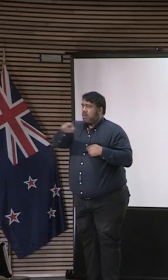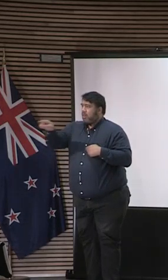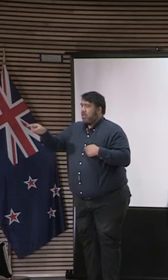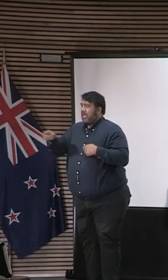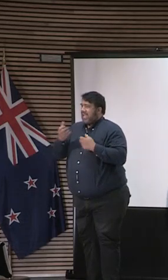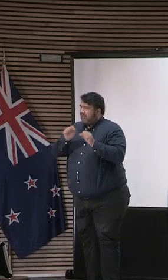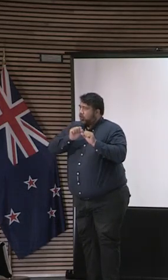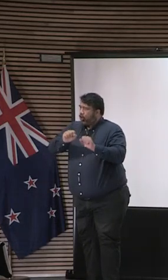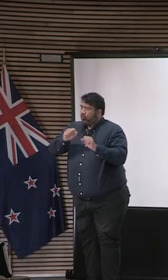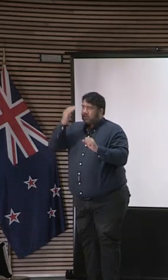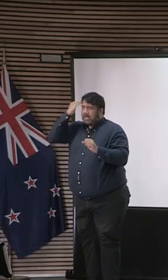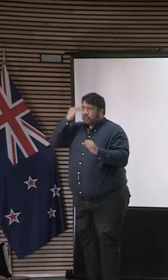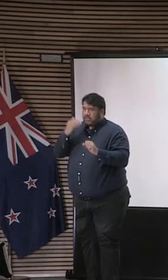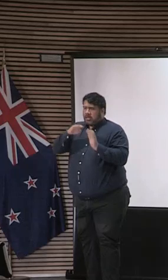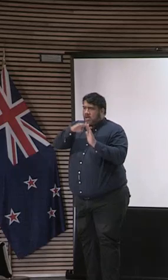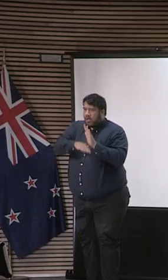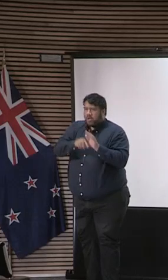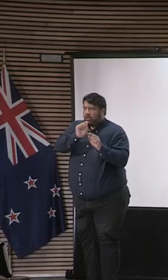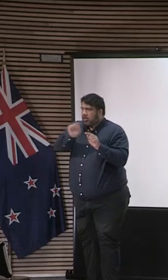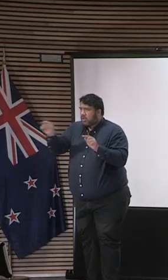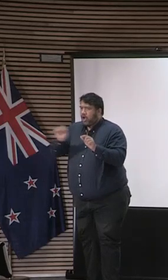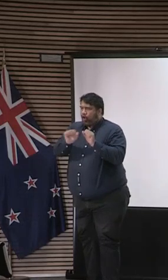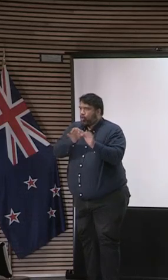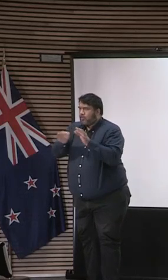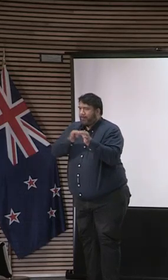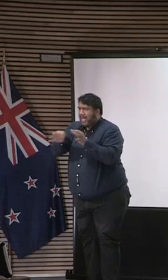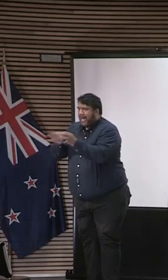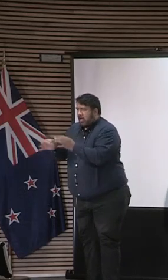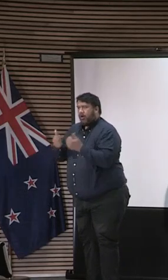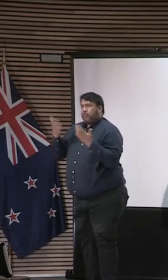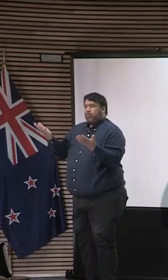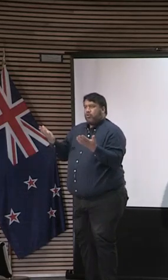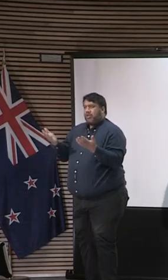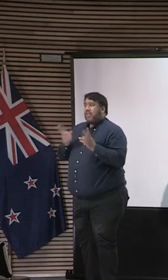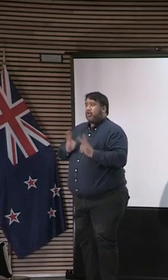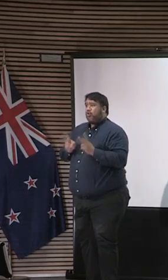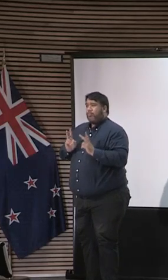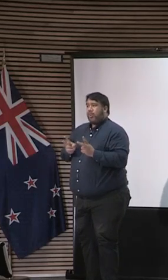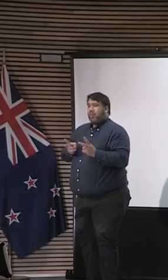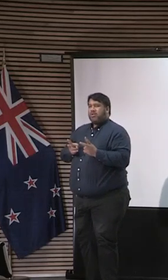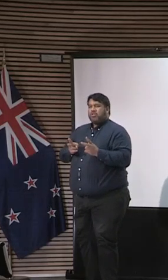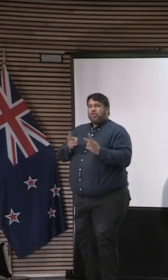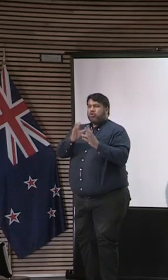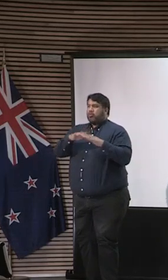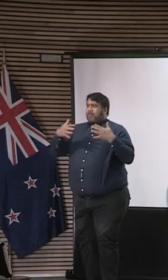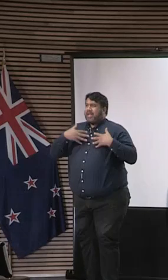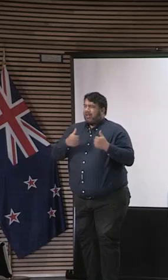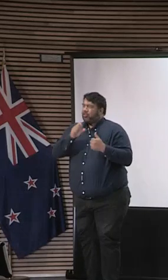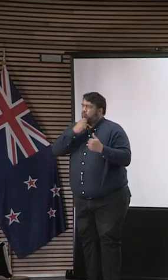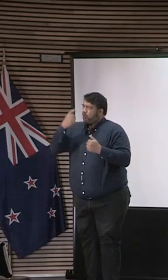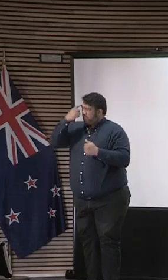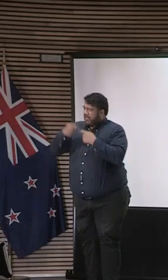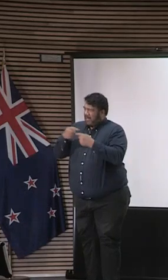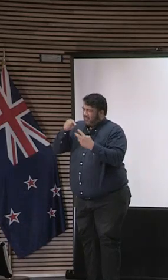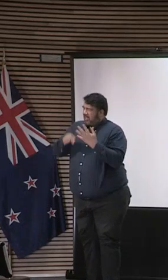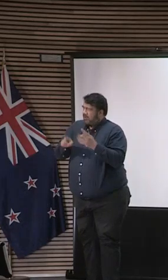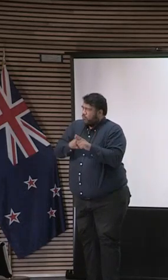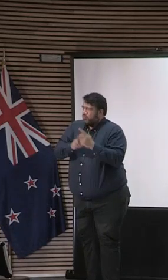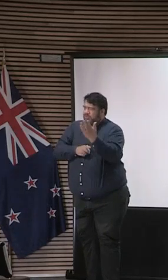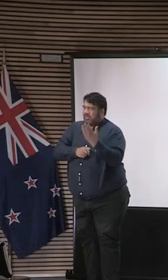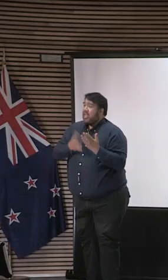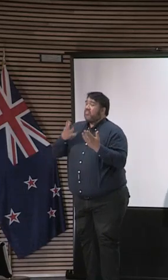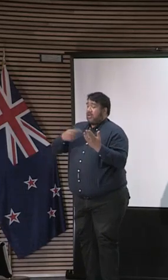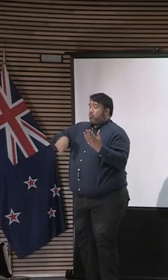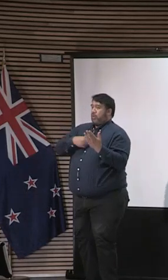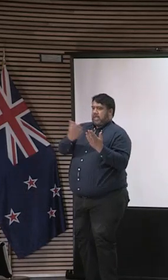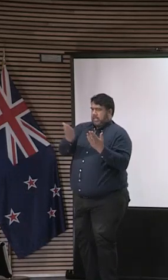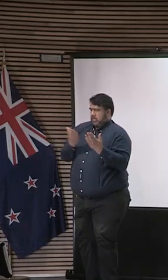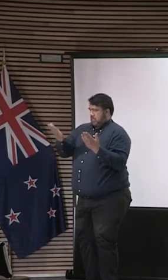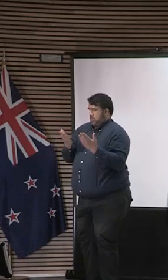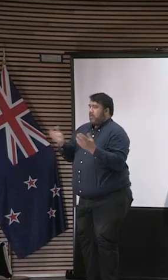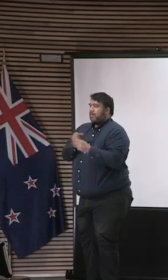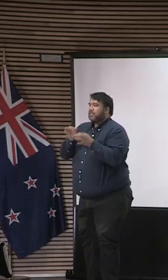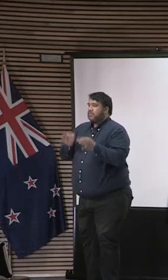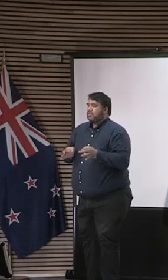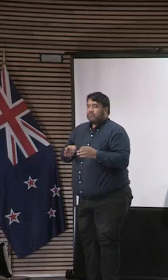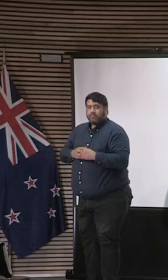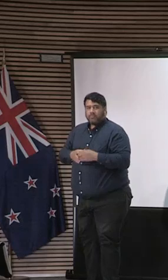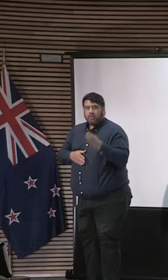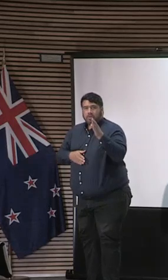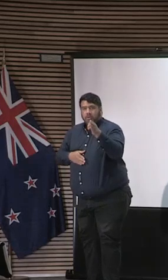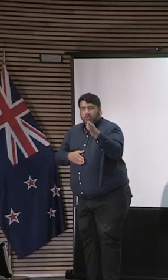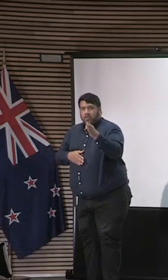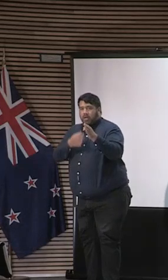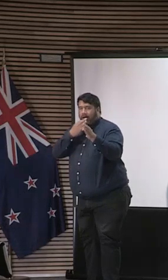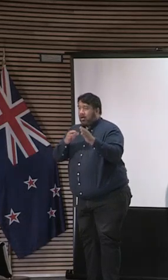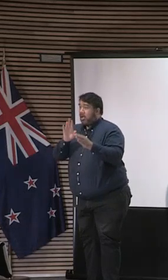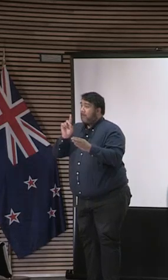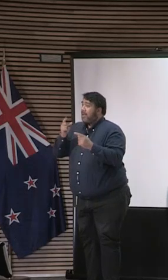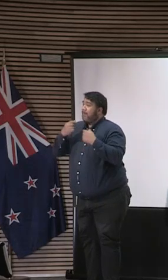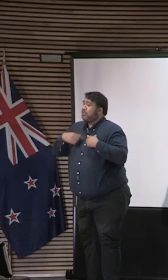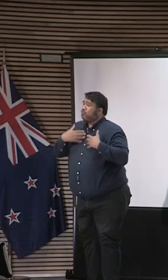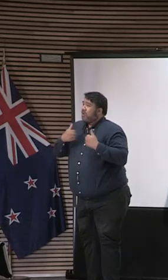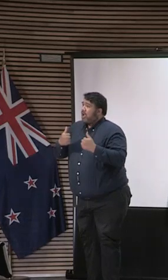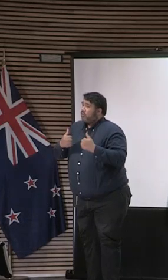ki etahi atu herenga a-ture mo